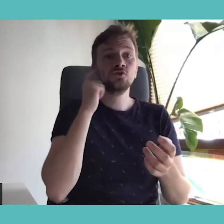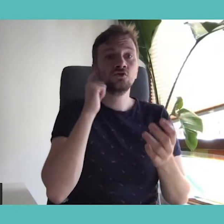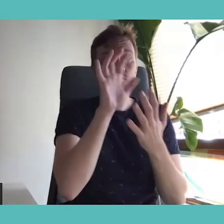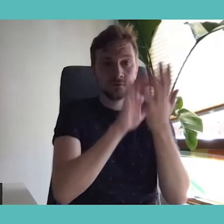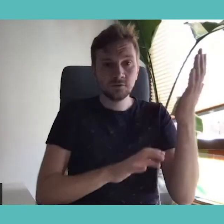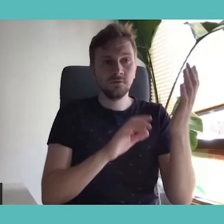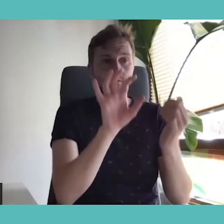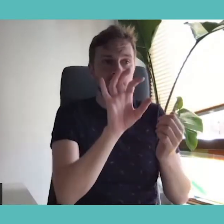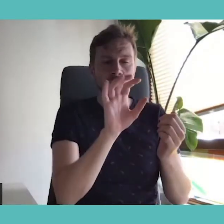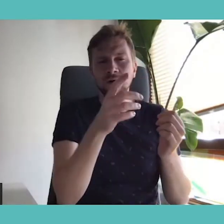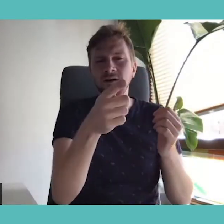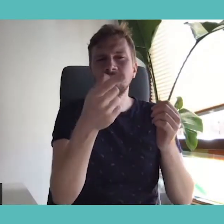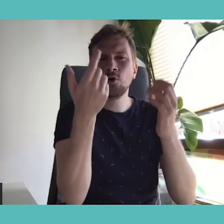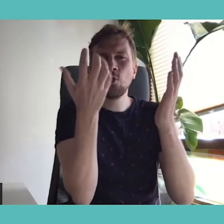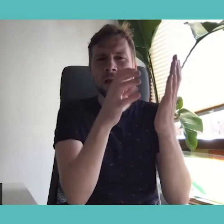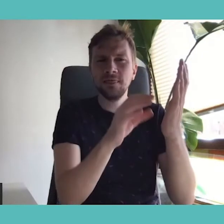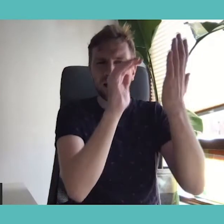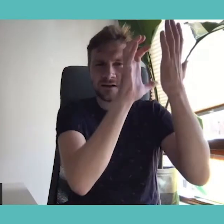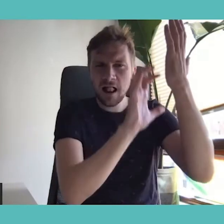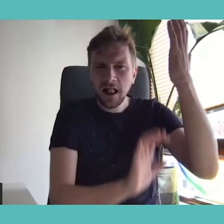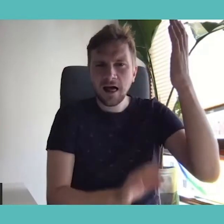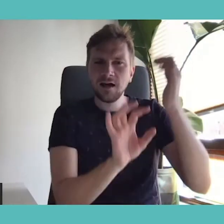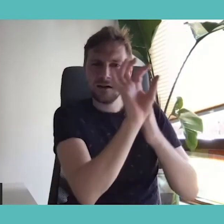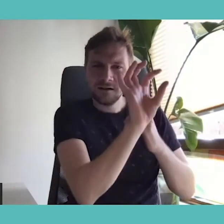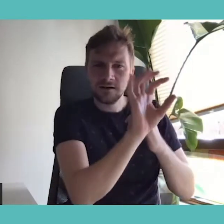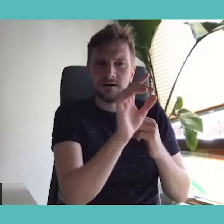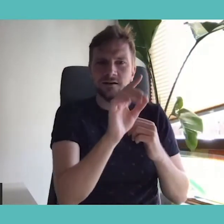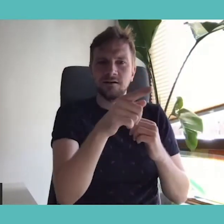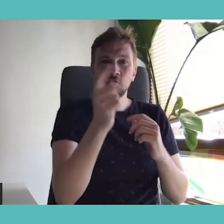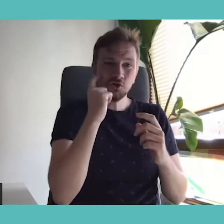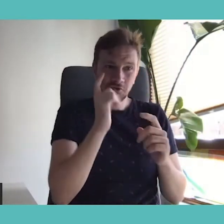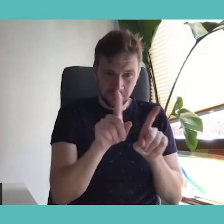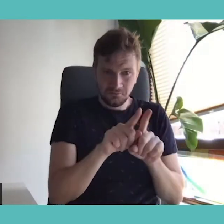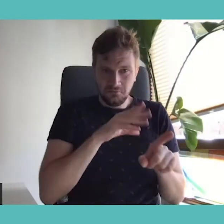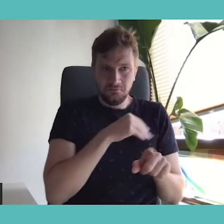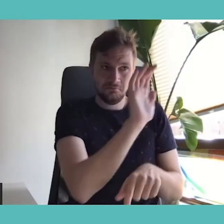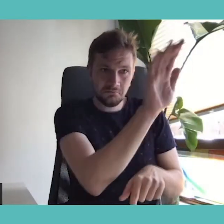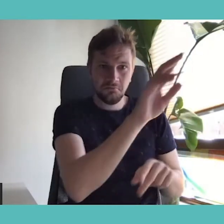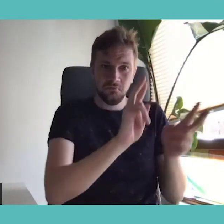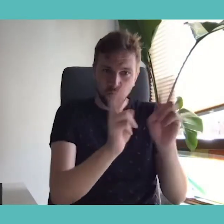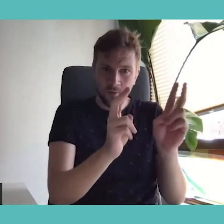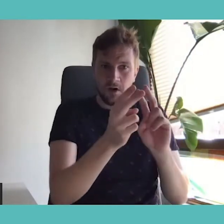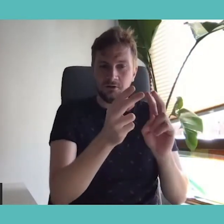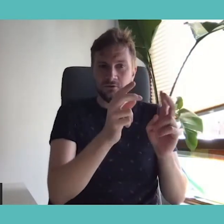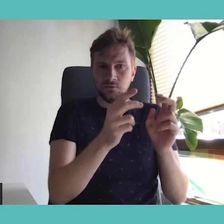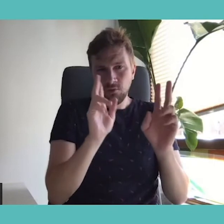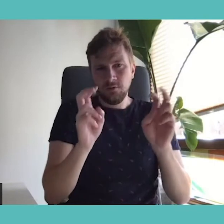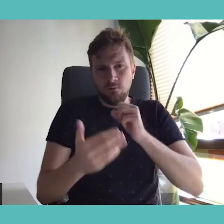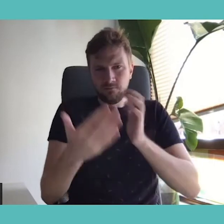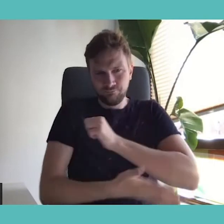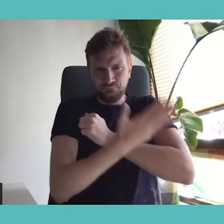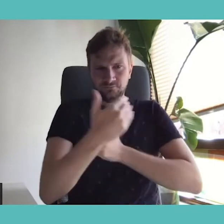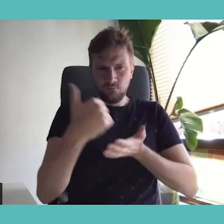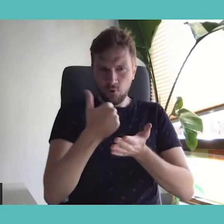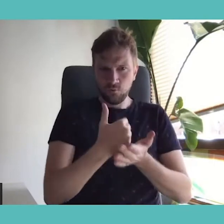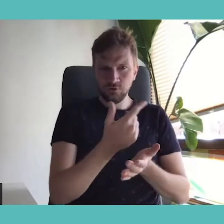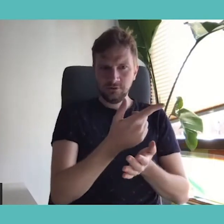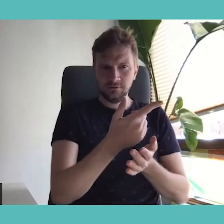Słyszący też może w komentarzu wspomnieć o tłumaczu, w ten sposób nas wesprze, pomoże.